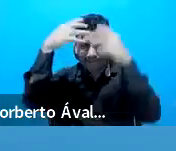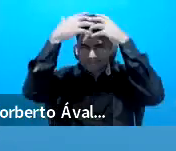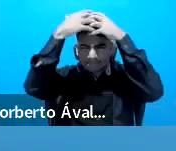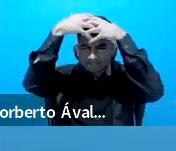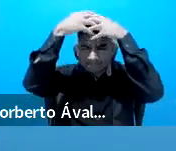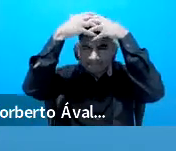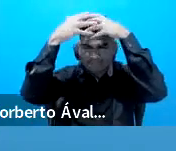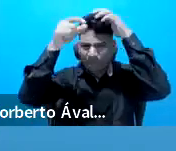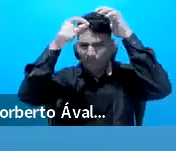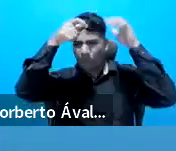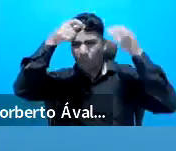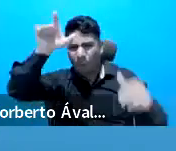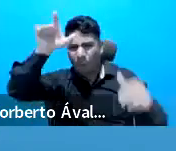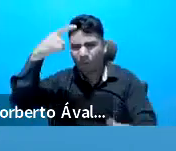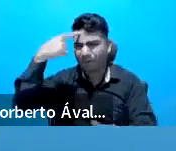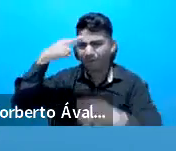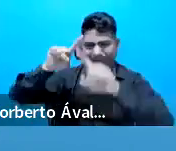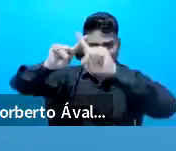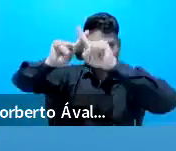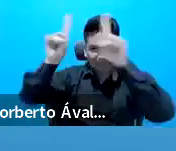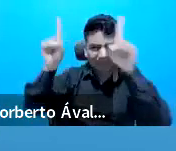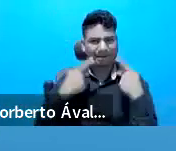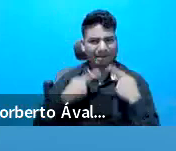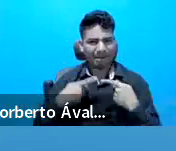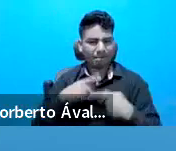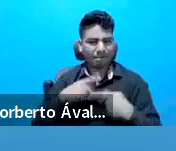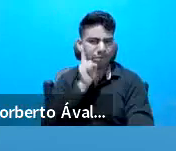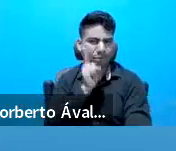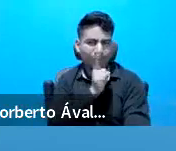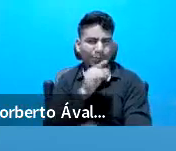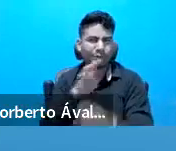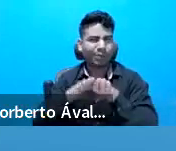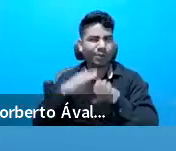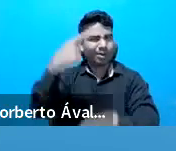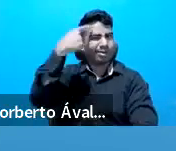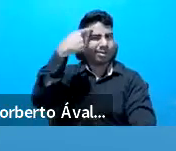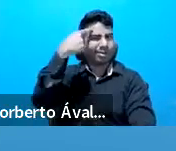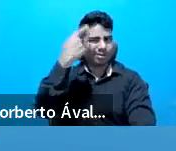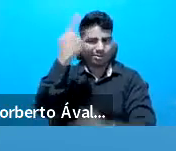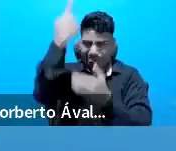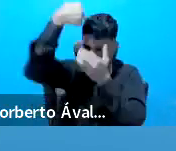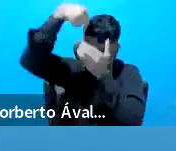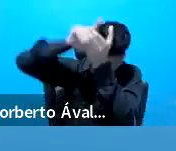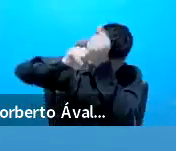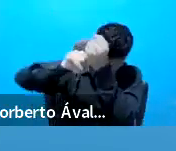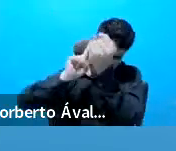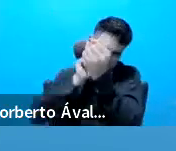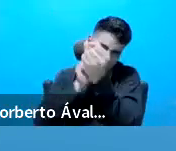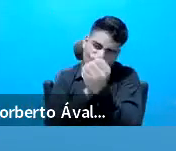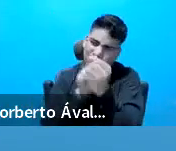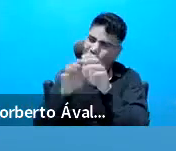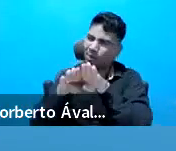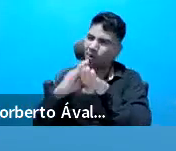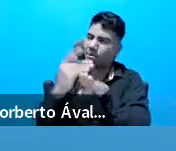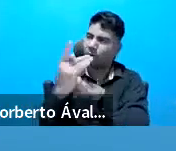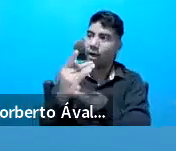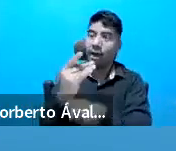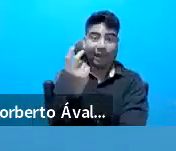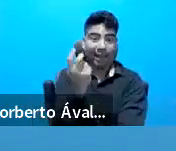tienen algún pensamiento lógico diferente O cómo eres que piensan que O cómo eres que piensan cómo eres que piensan las personas sordas como cómo se sordas, cómo se estructura su